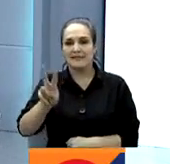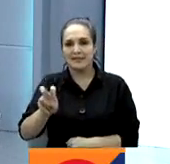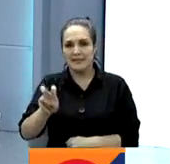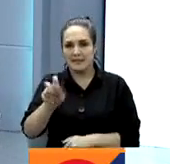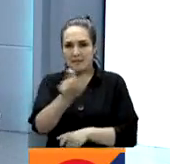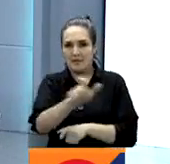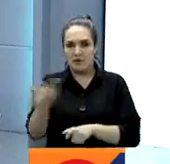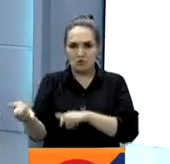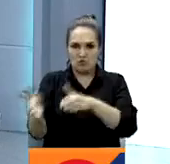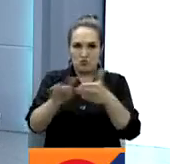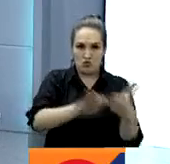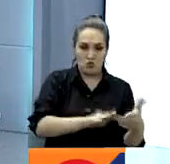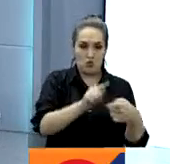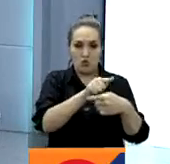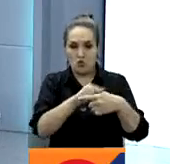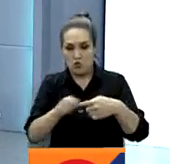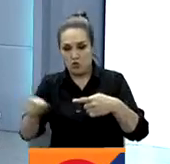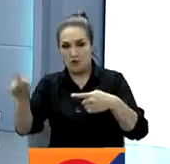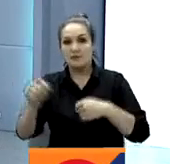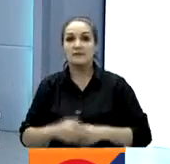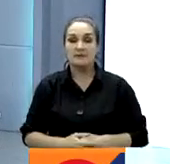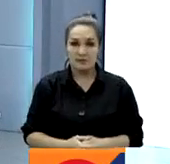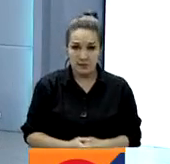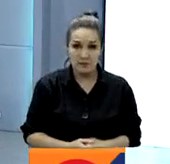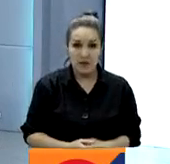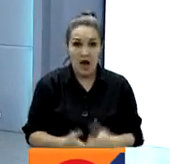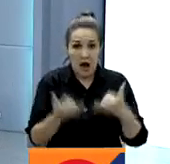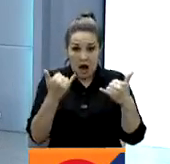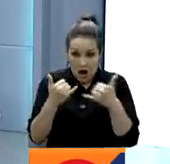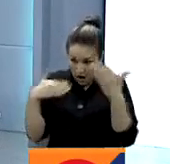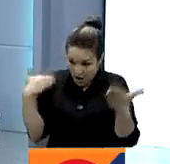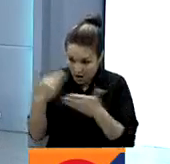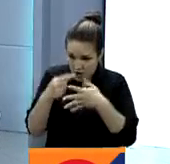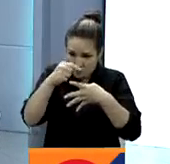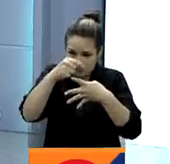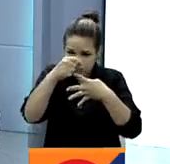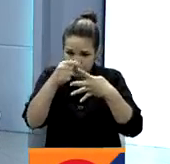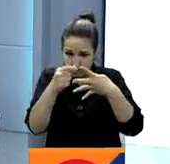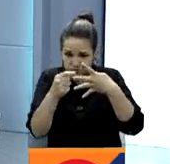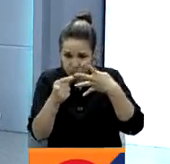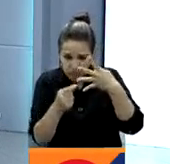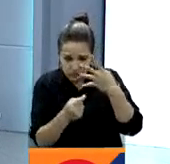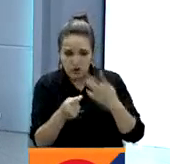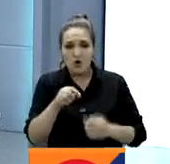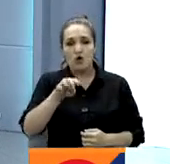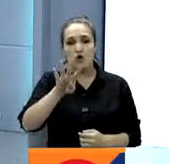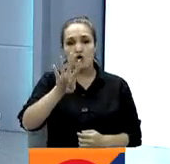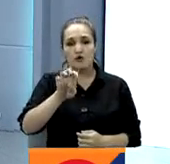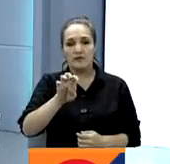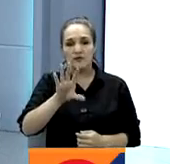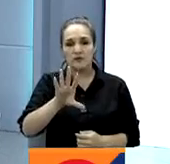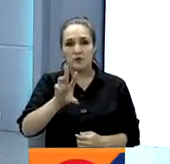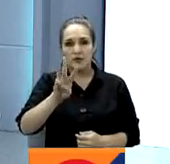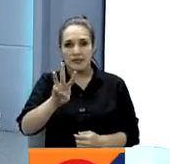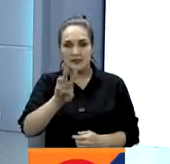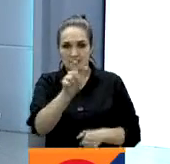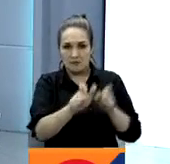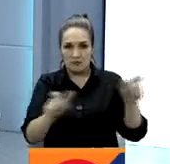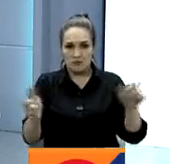PRIMERA SEMANA DE CONFLICTO SE REGISTRó UN TOTAL DE 227 CIVILES